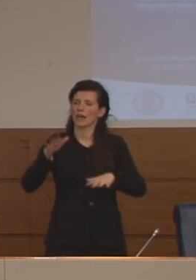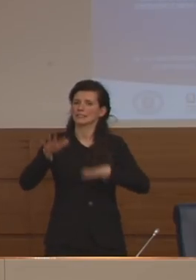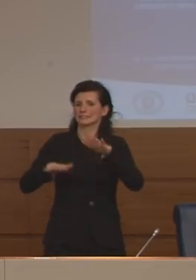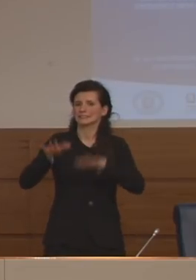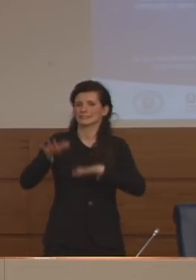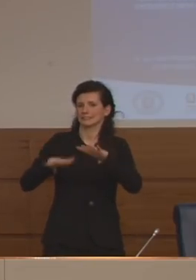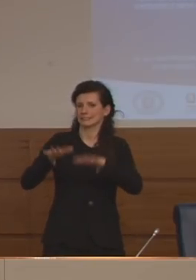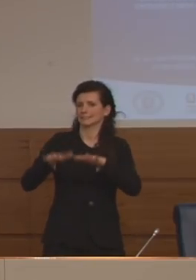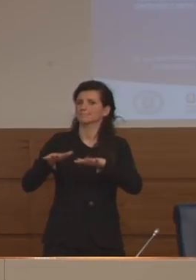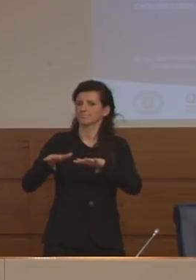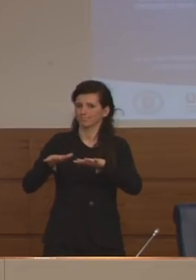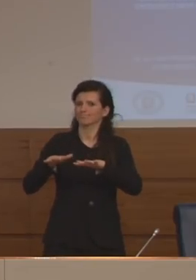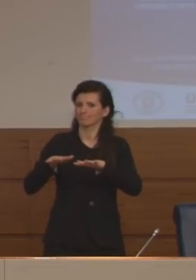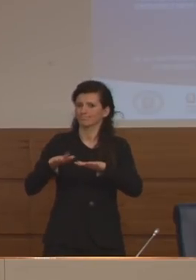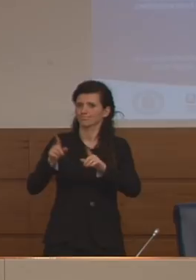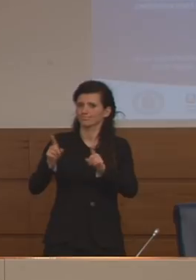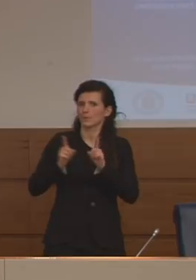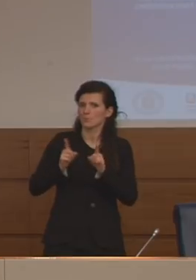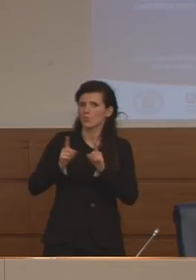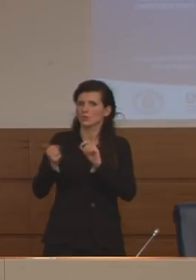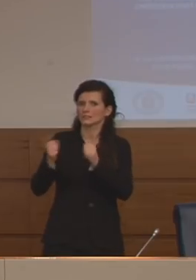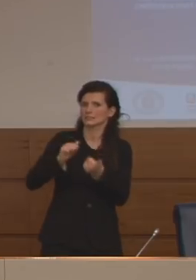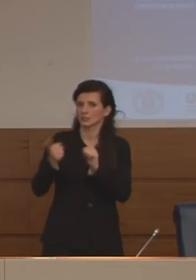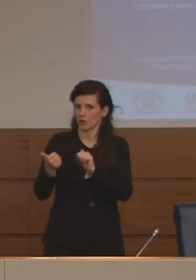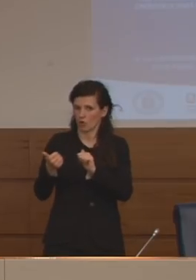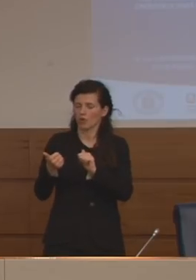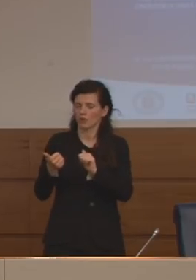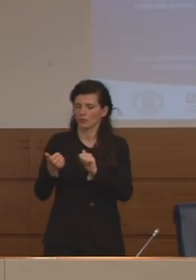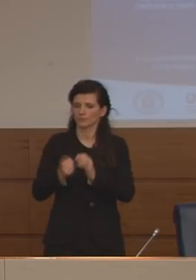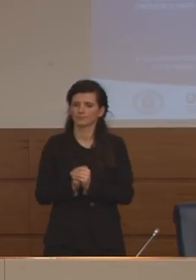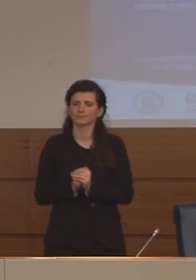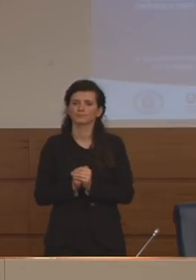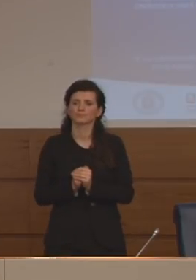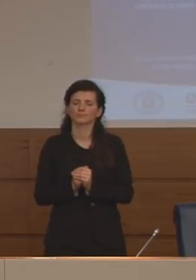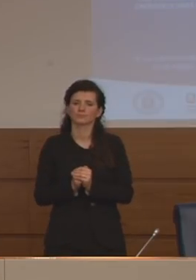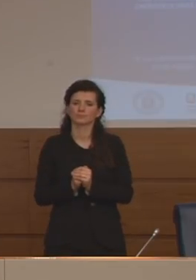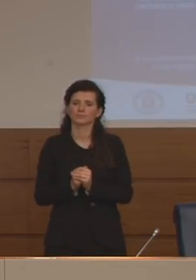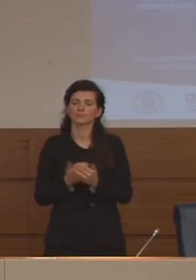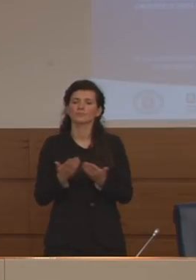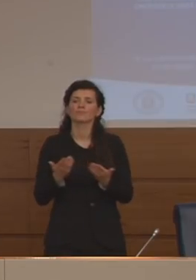molto concreti. Avere la larghissima parte della popolazione suscettibile